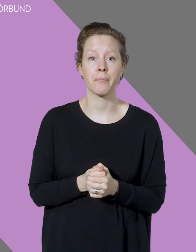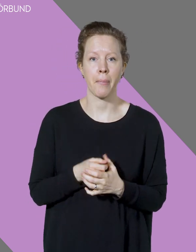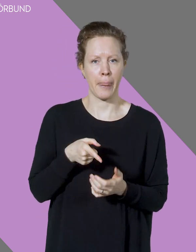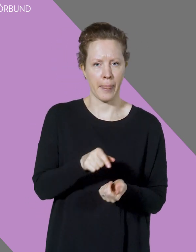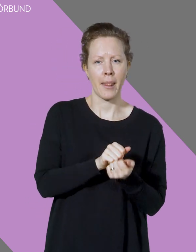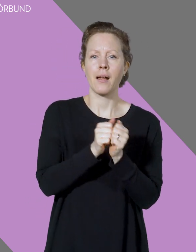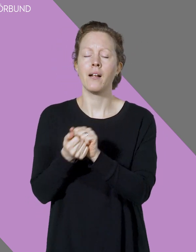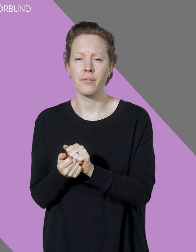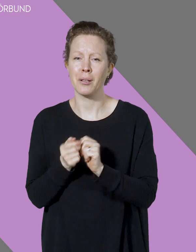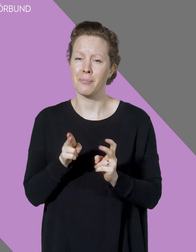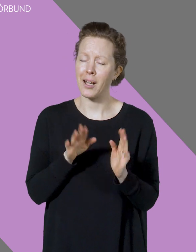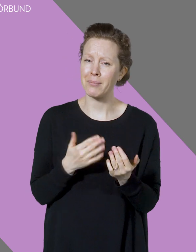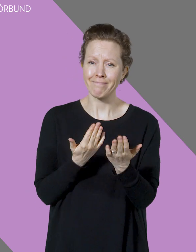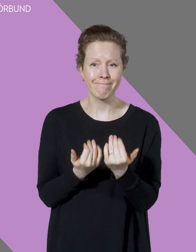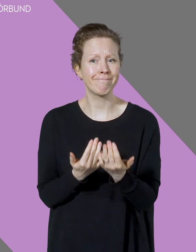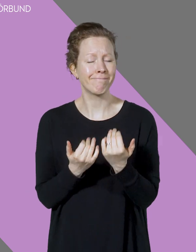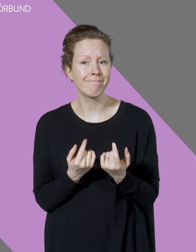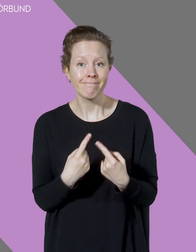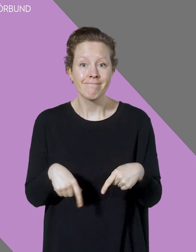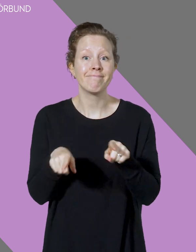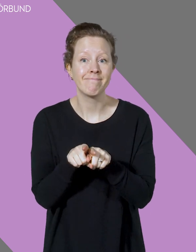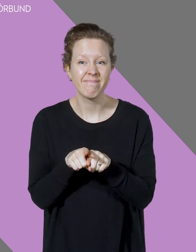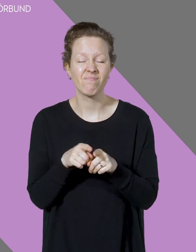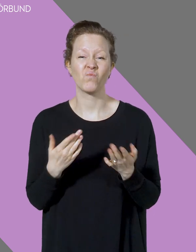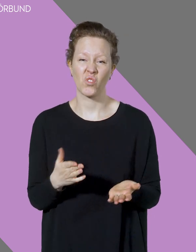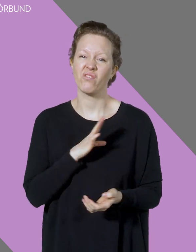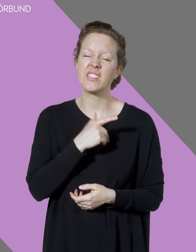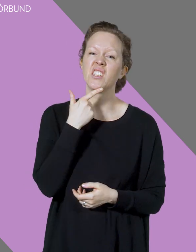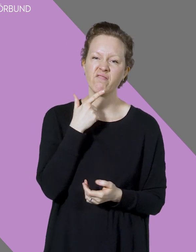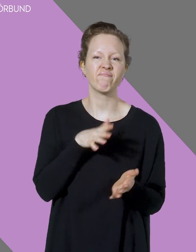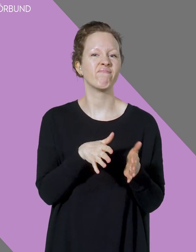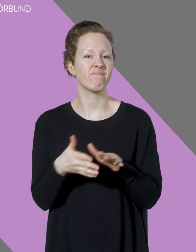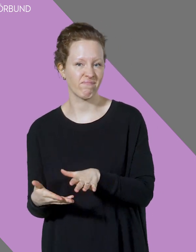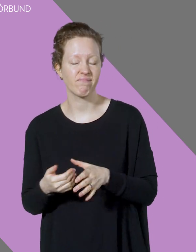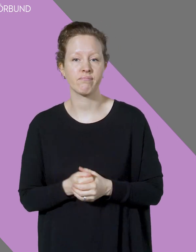Den här ändringen har varit speciellt efterlängtad - och nu löper den risk att stranda.